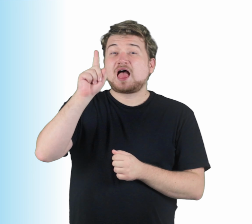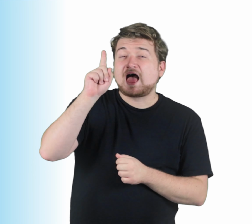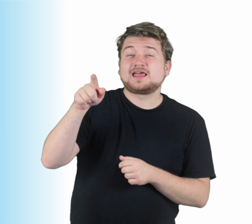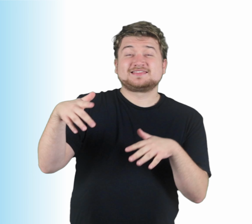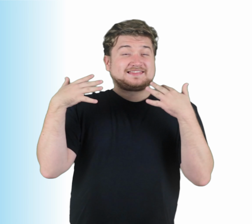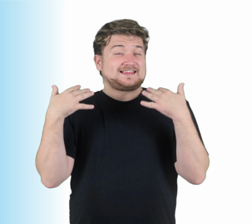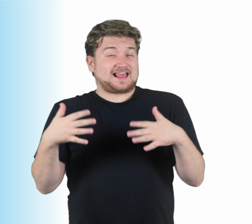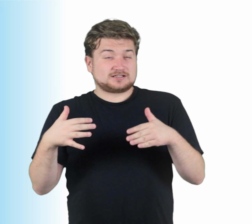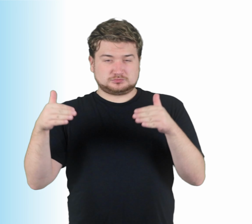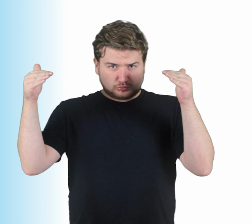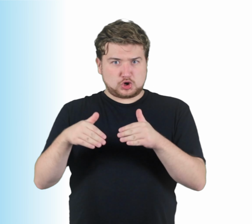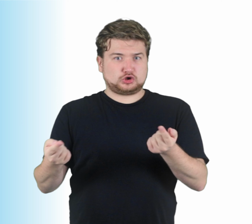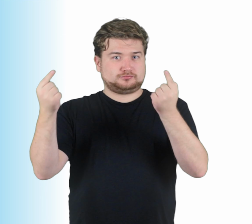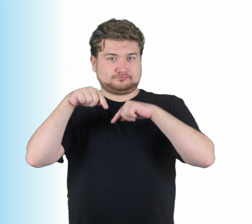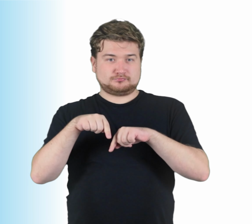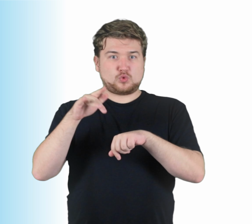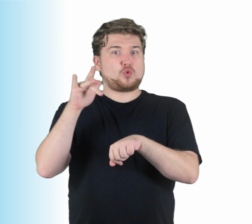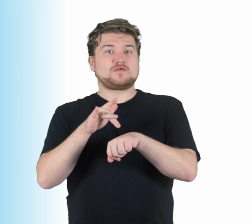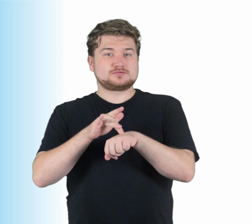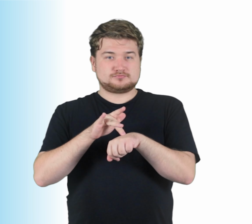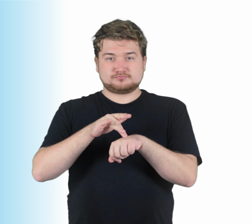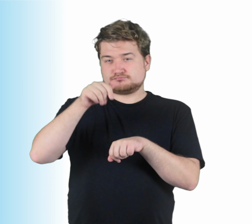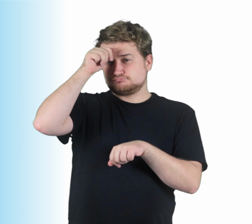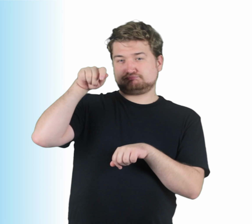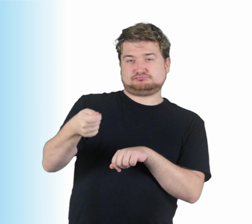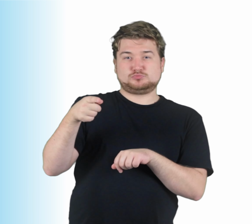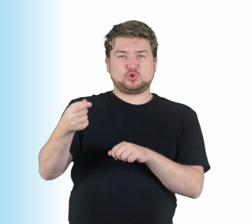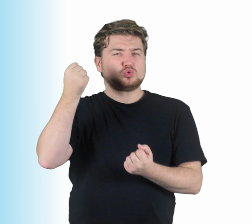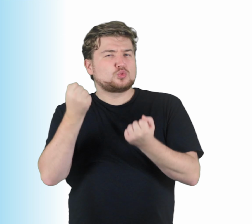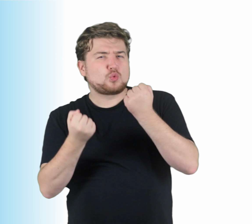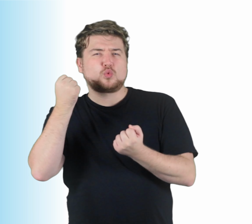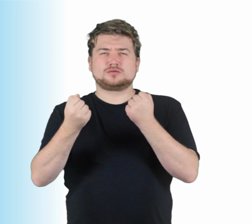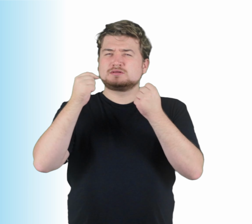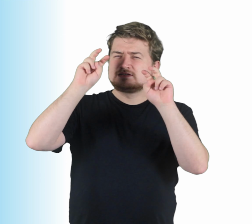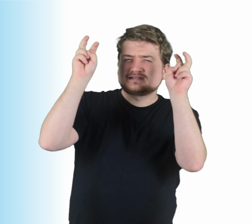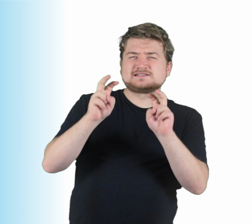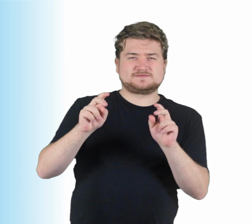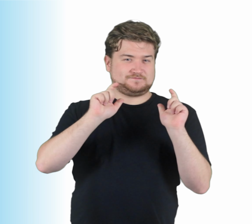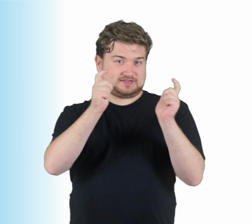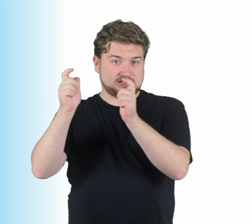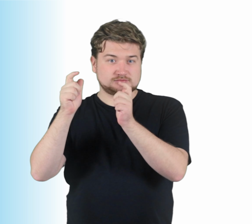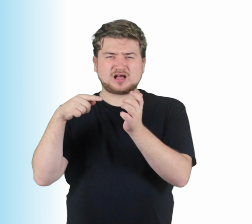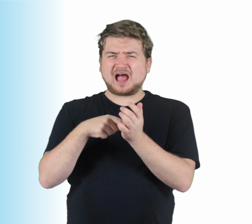Ale stres może pojawić się w konsekwencji tzw. krytycznych wydarzeń życiowych.